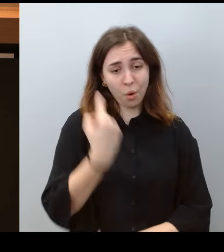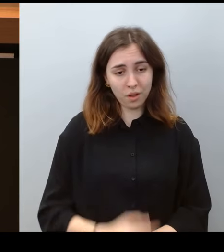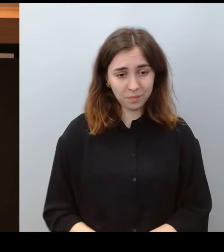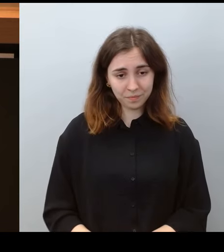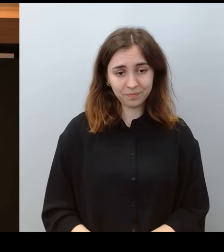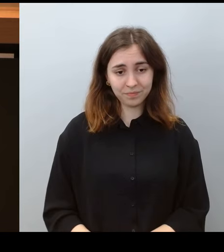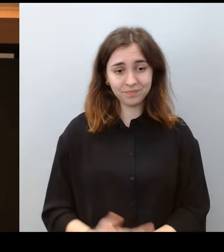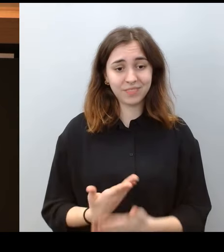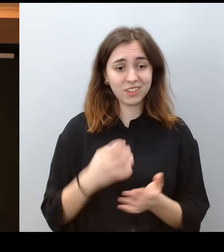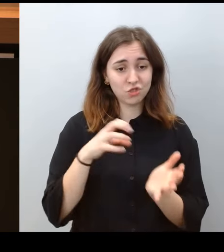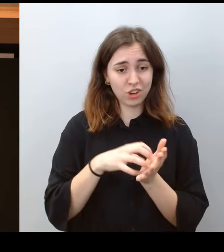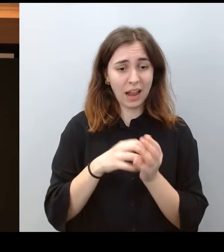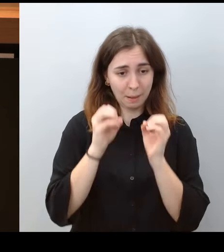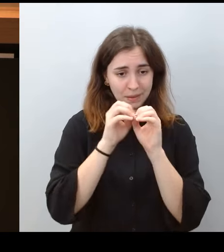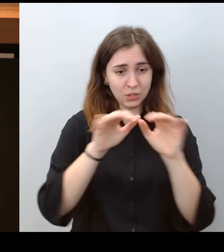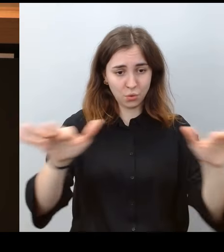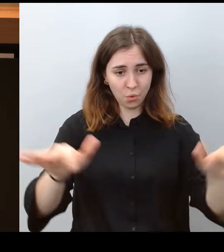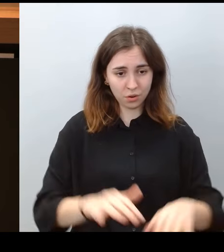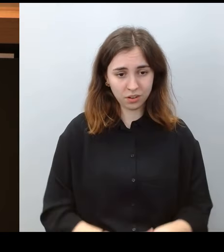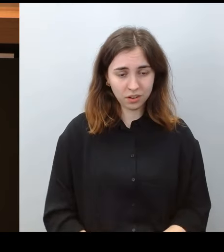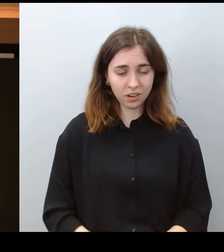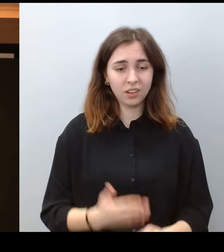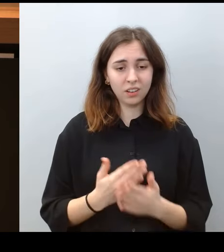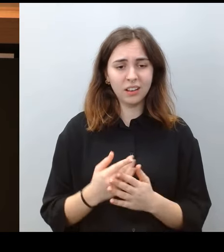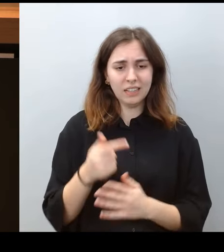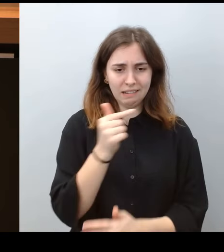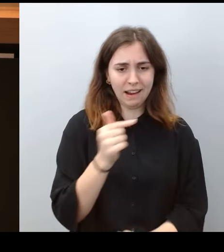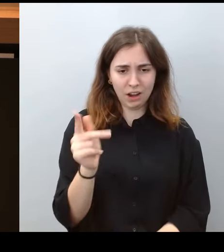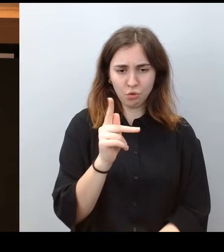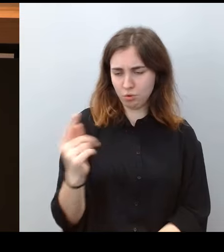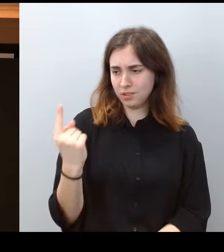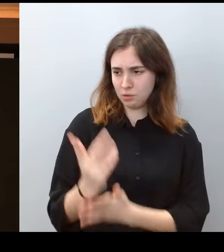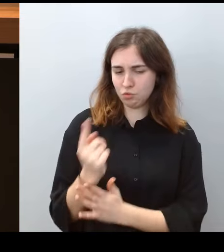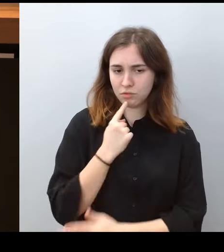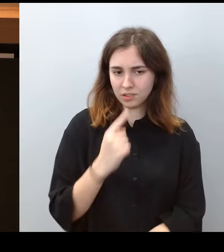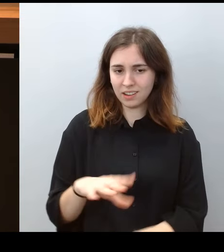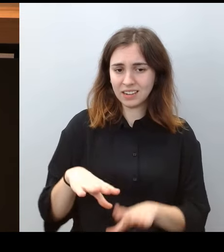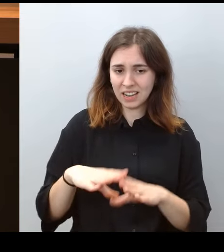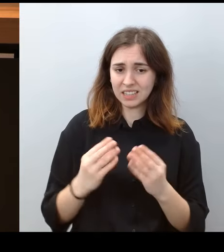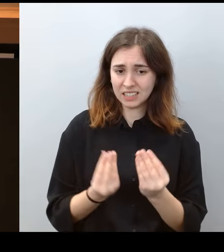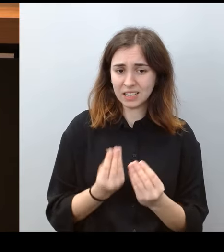hat es gesagt, hat gesagt, mindestens 65 rollstuhlfahrende Menschen sind ohne Obdach.